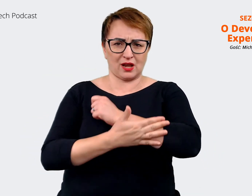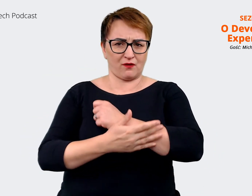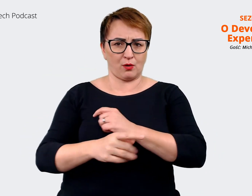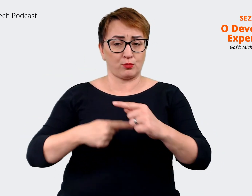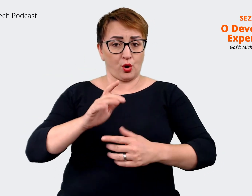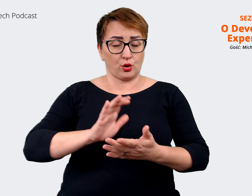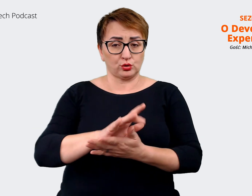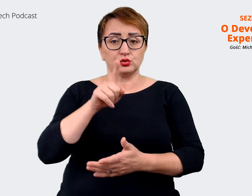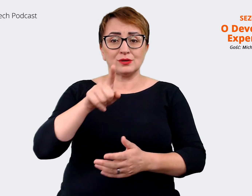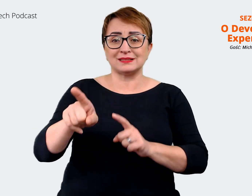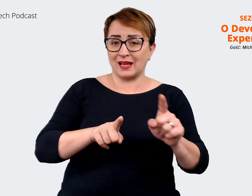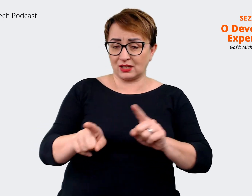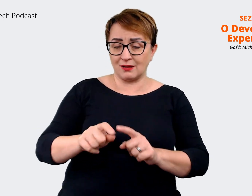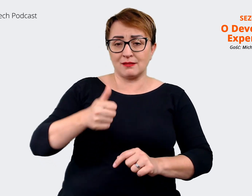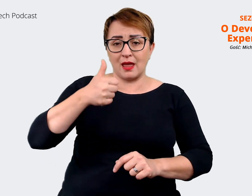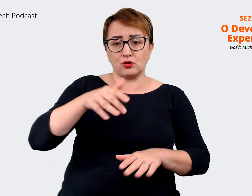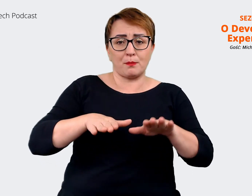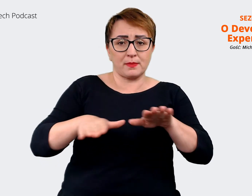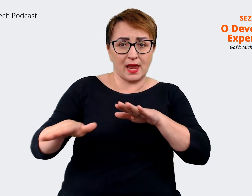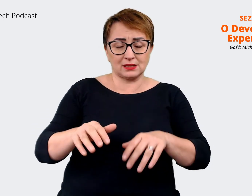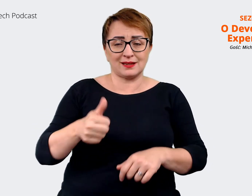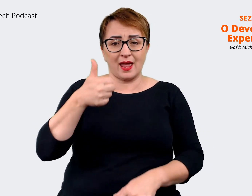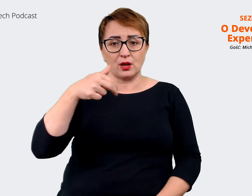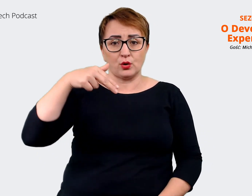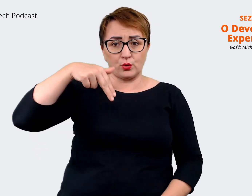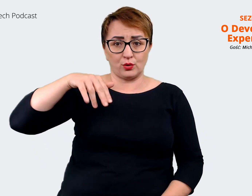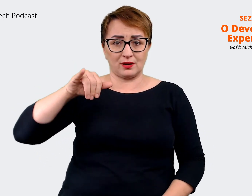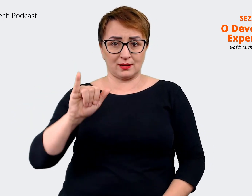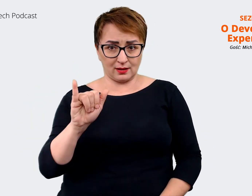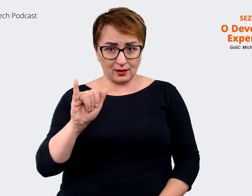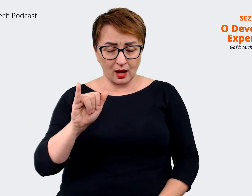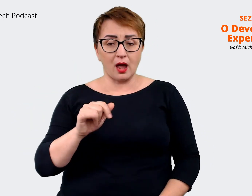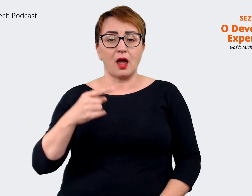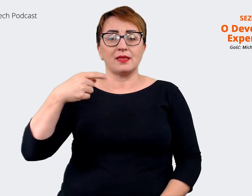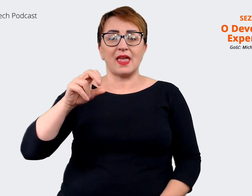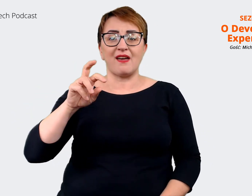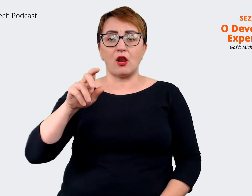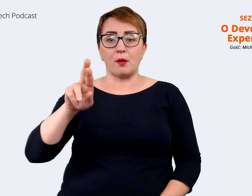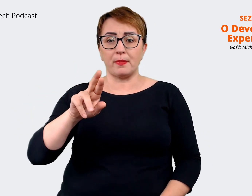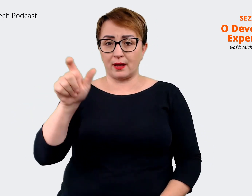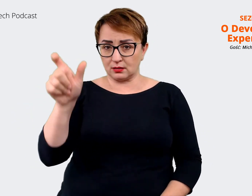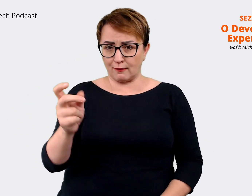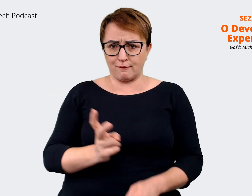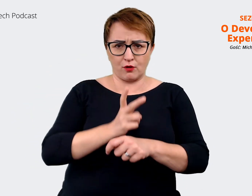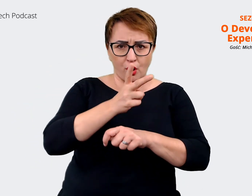że jest jedno miejsce, i to jest taki jeden UI, gdzie developer wchodzi i ma cały panel